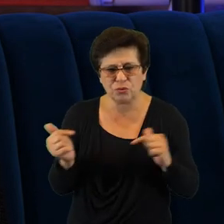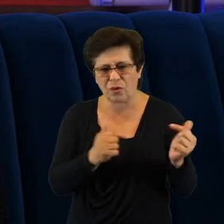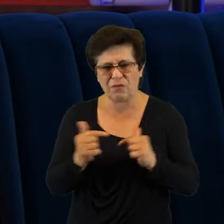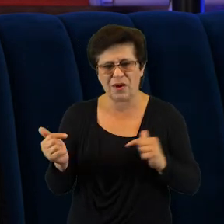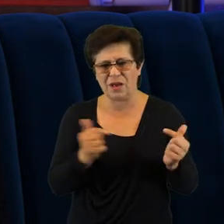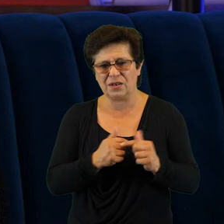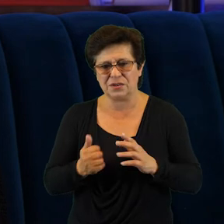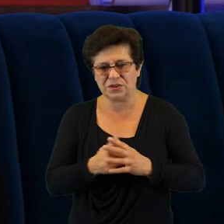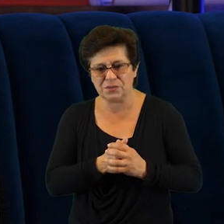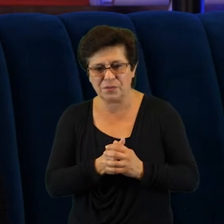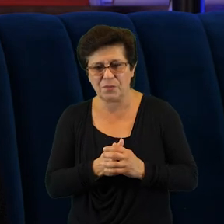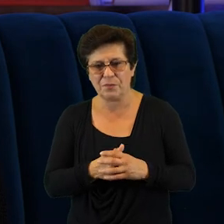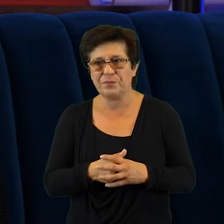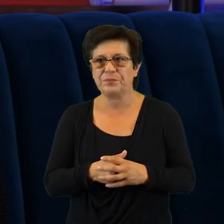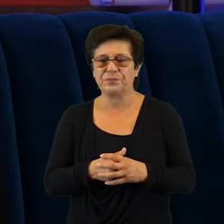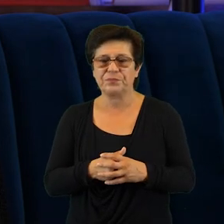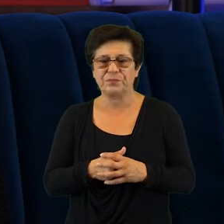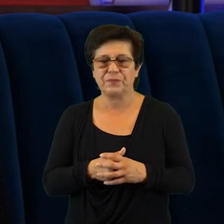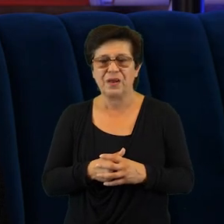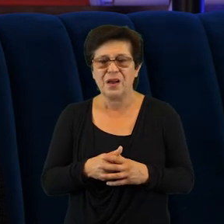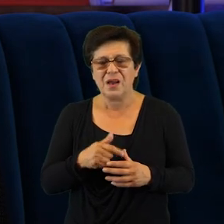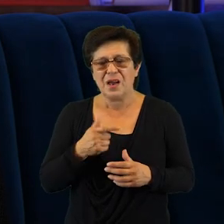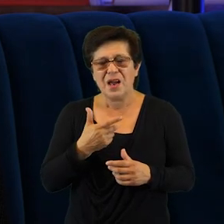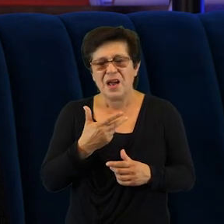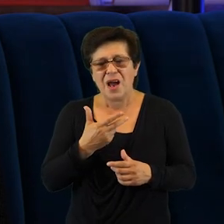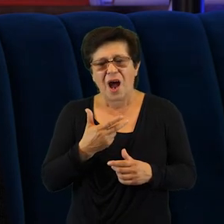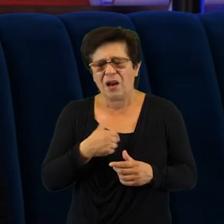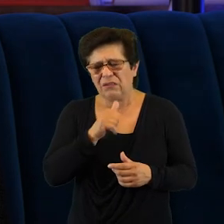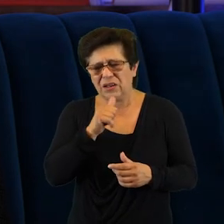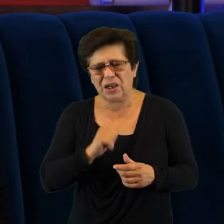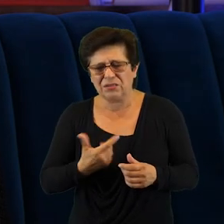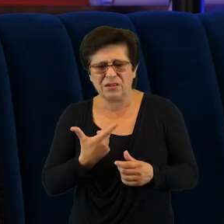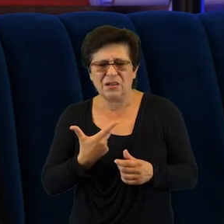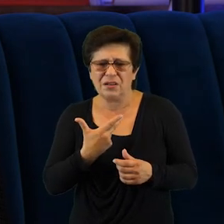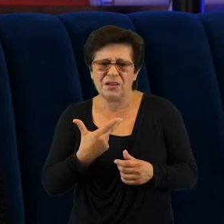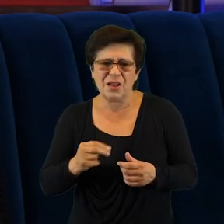bywał przykry dla swoich adwersarzy. Ale nie był nigdy cyniczny, nie wiem, czy pan się ze mną zgodzi?